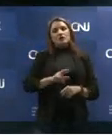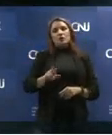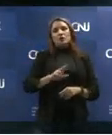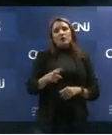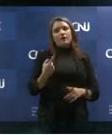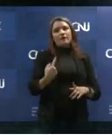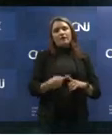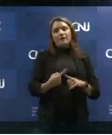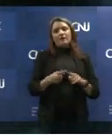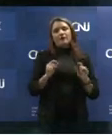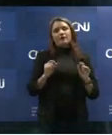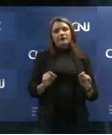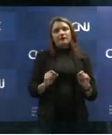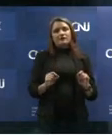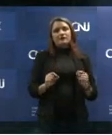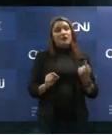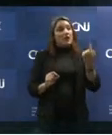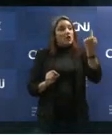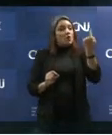em um caso, ter havido eventualmente um excesso de prazo.